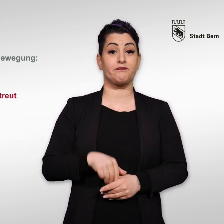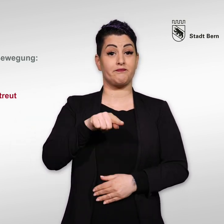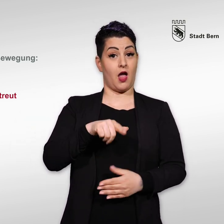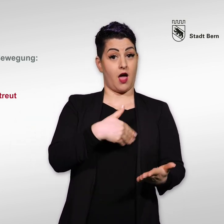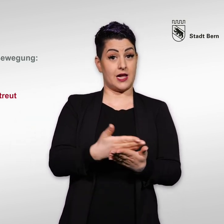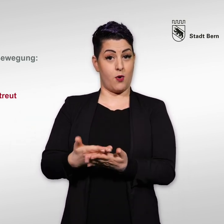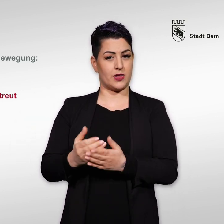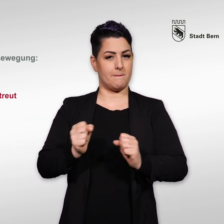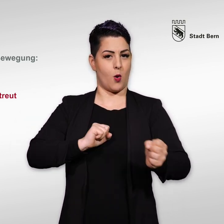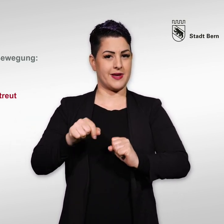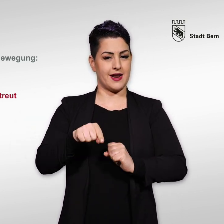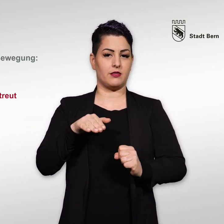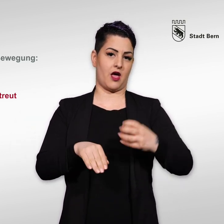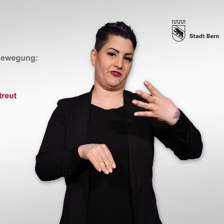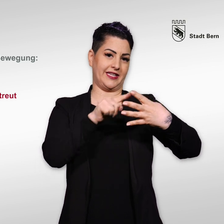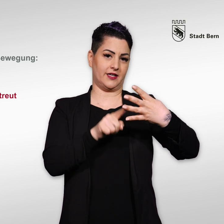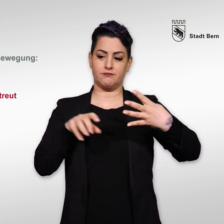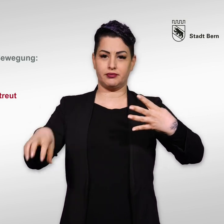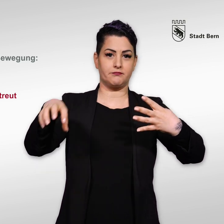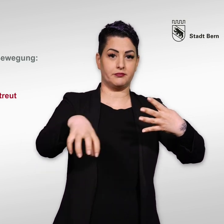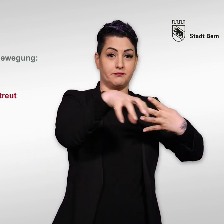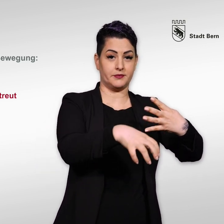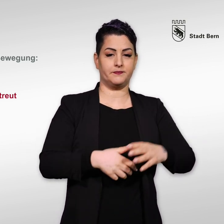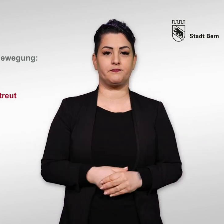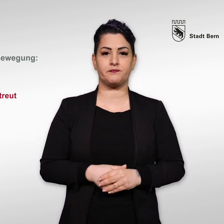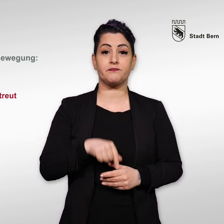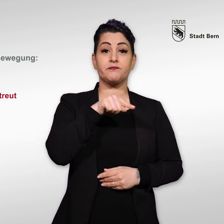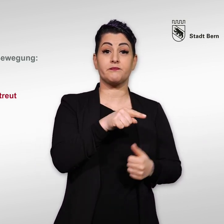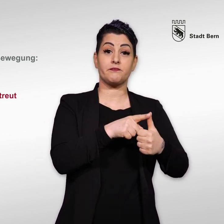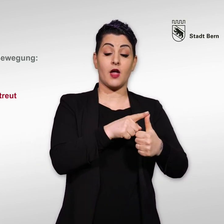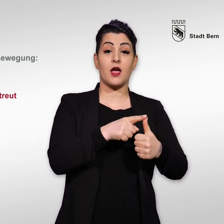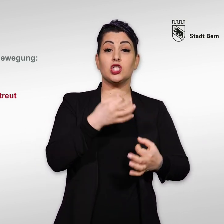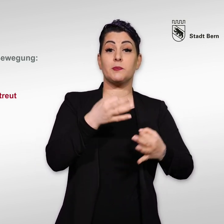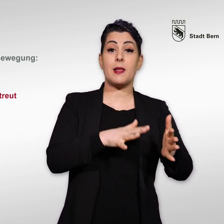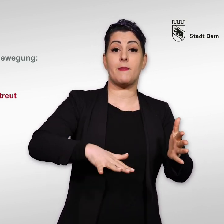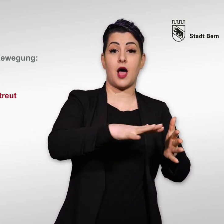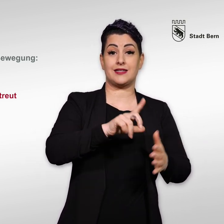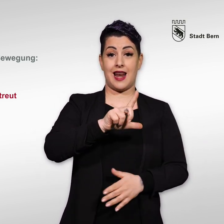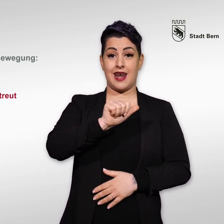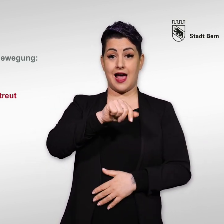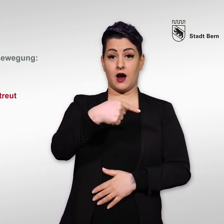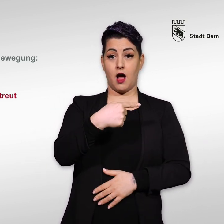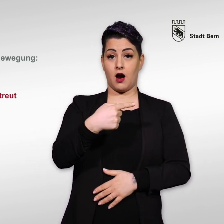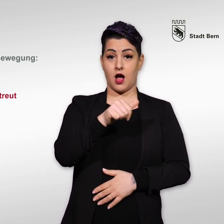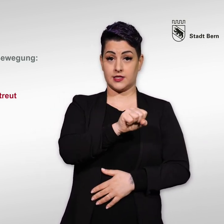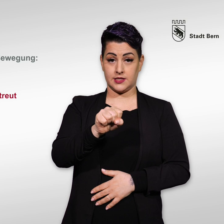Zu den mobilen Spielangeboten gehören der Spielplatz Länggass,